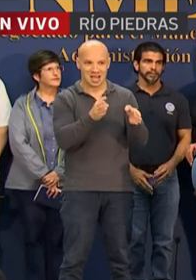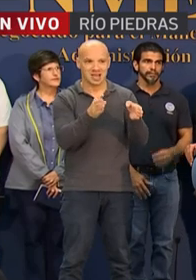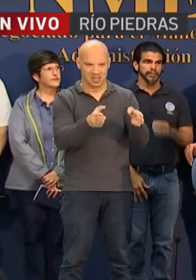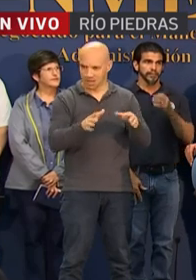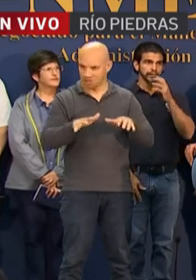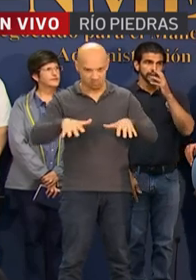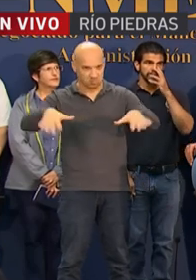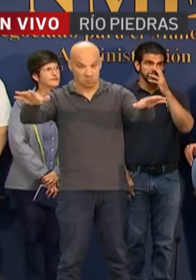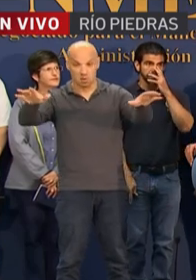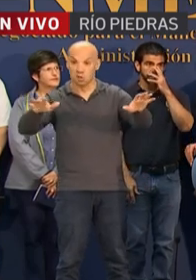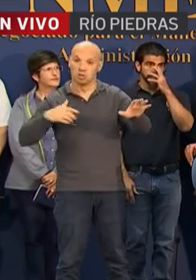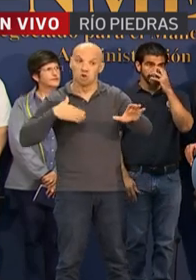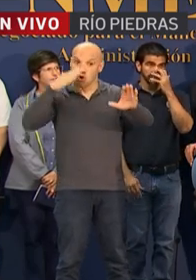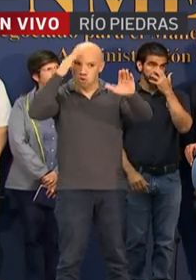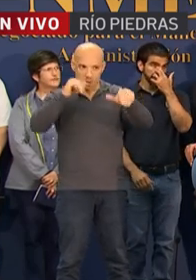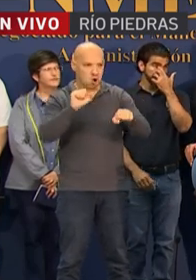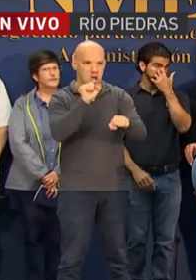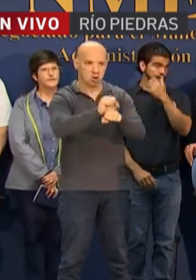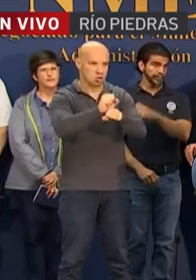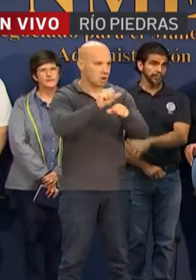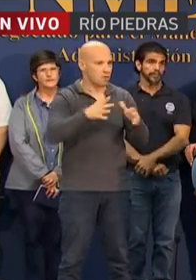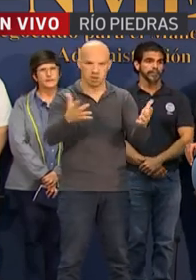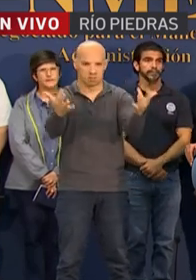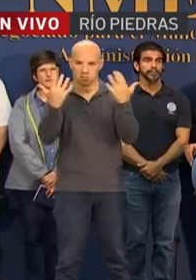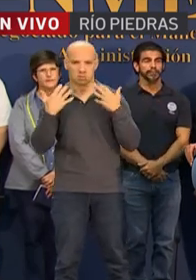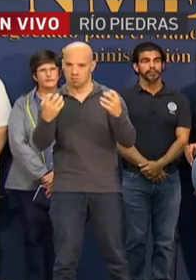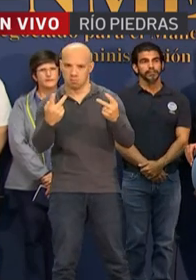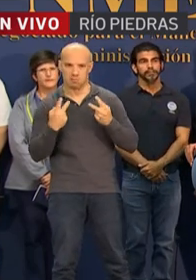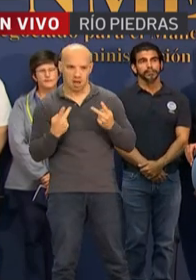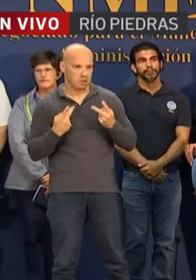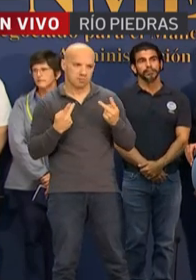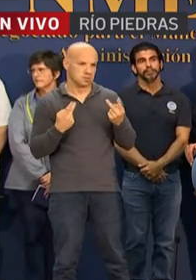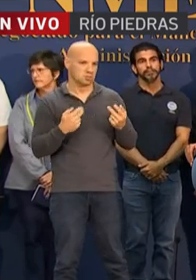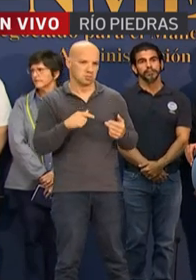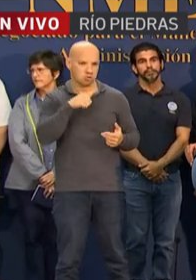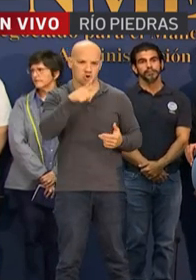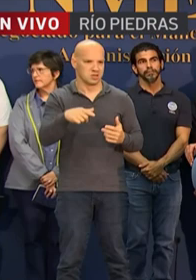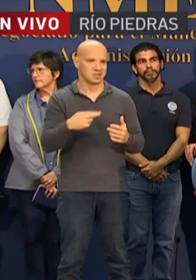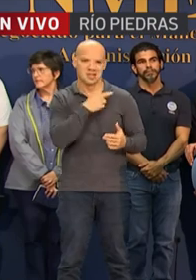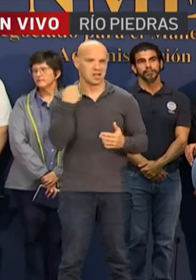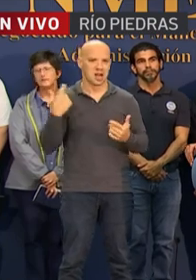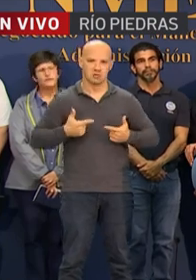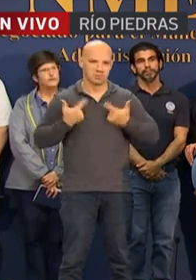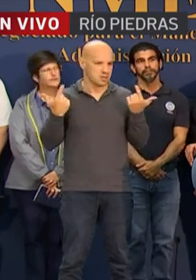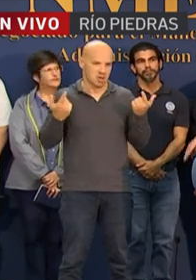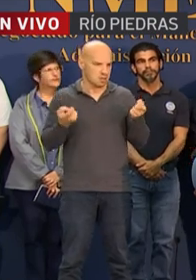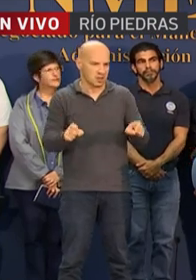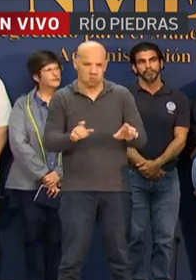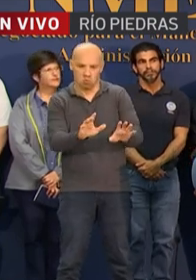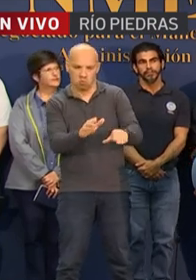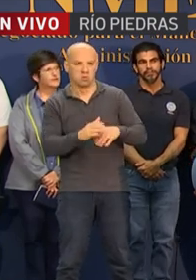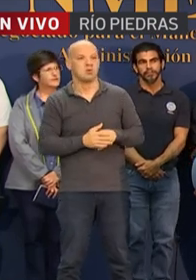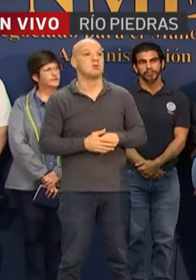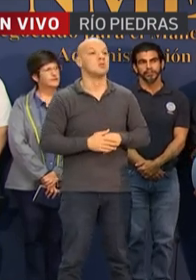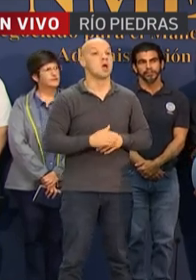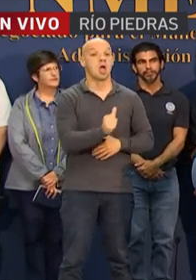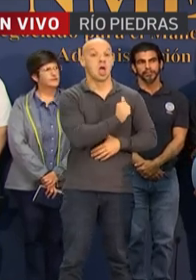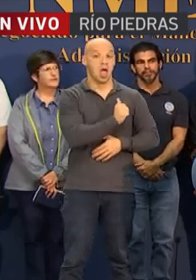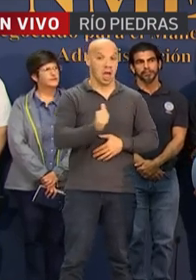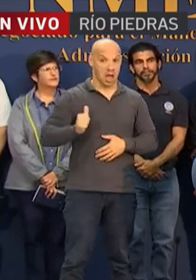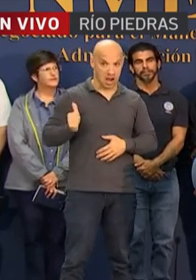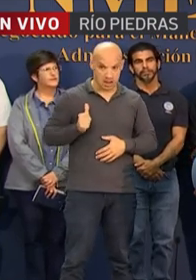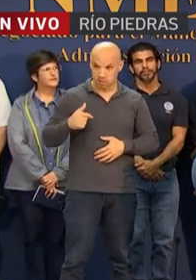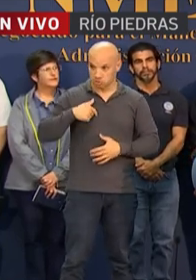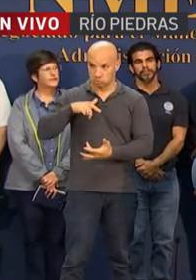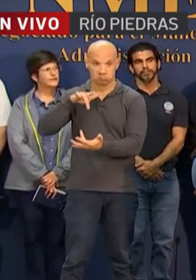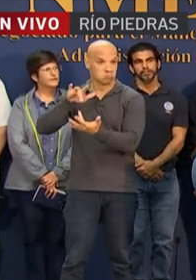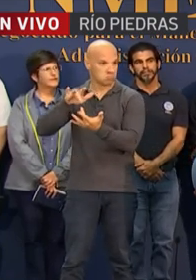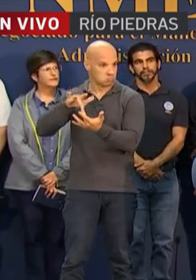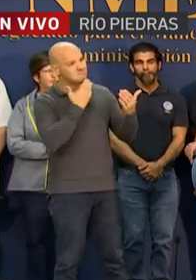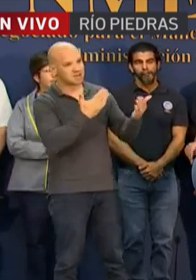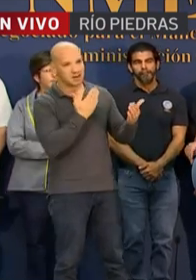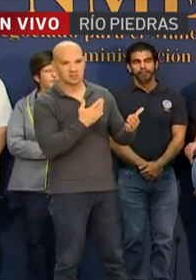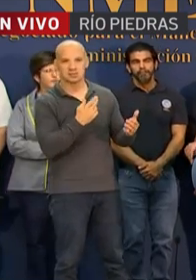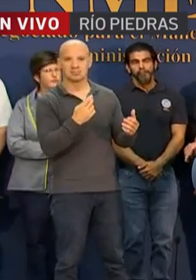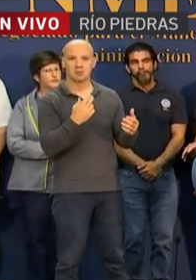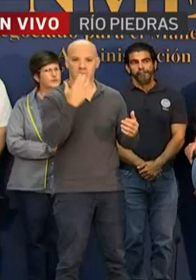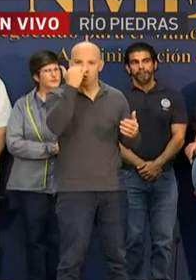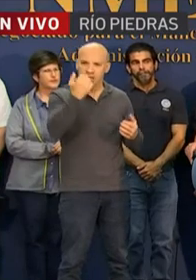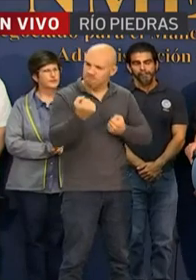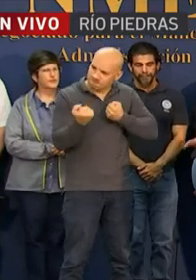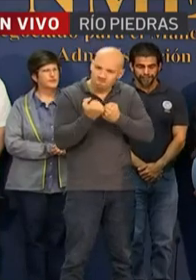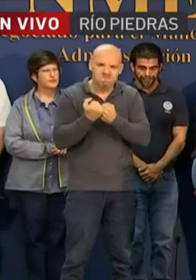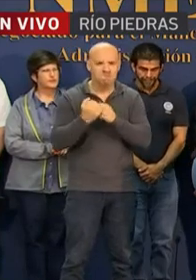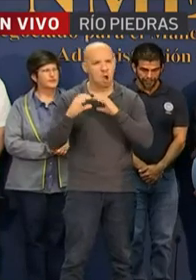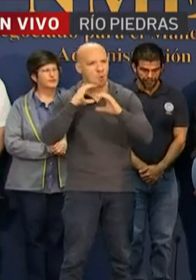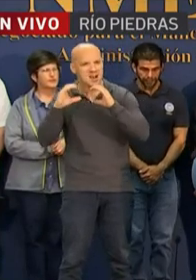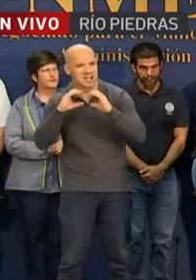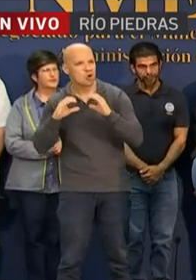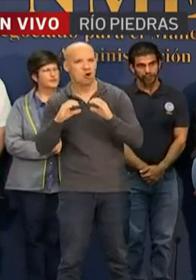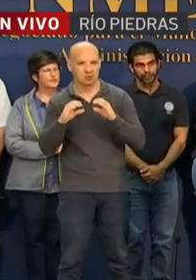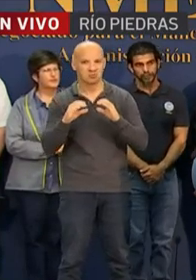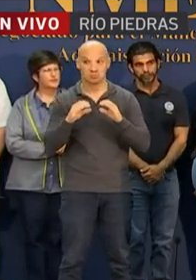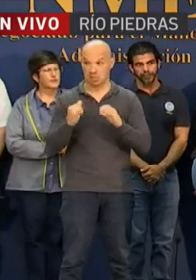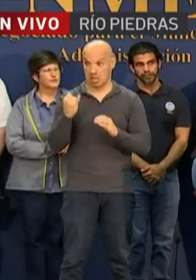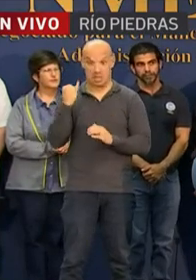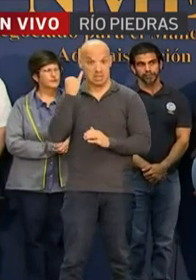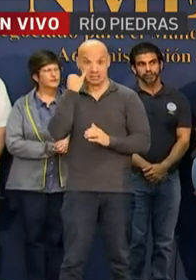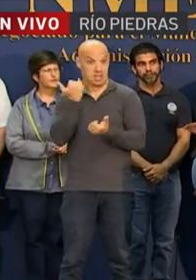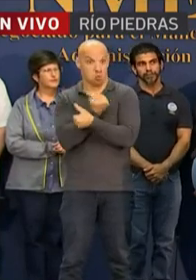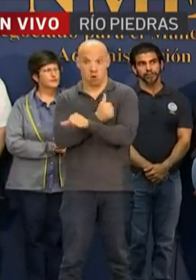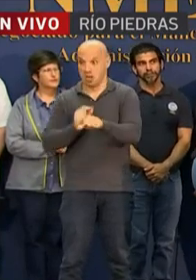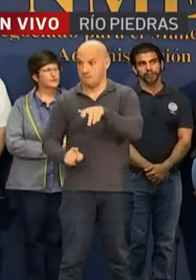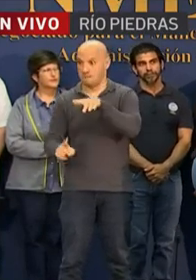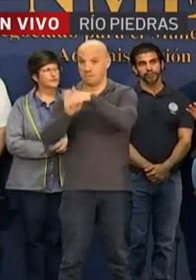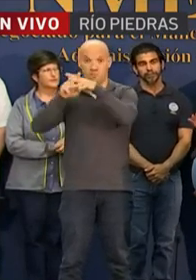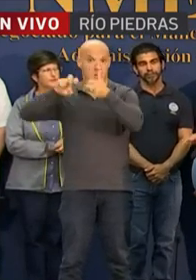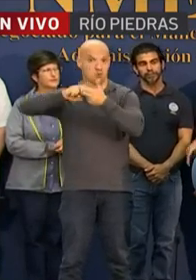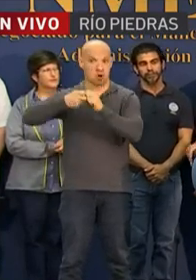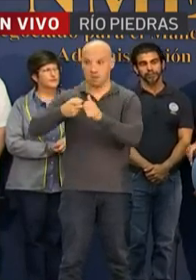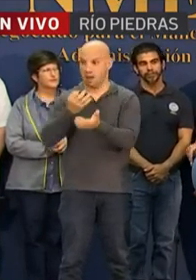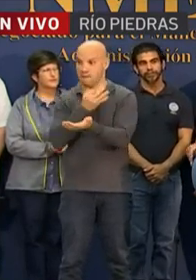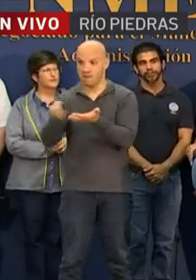LIMPIEZAS DE VÍAS?